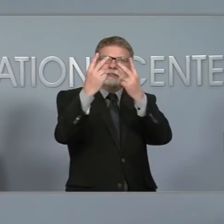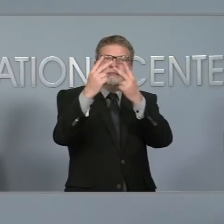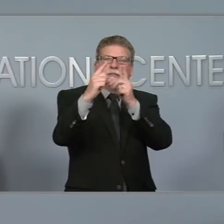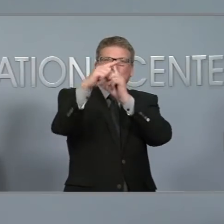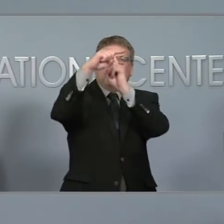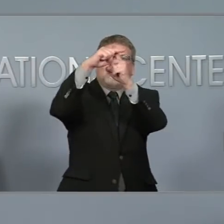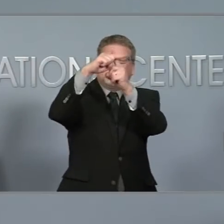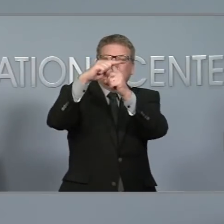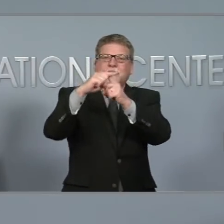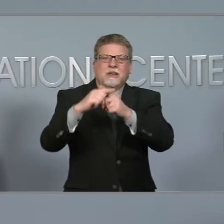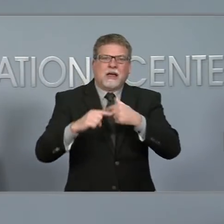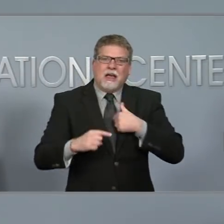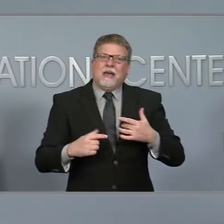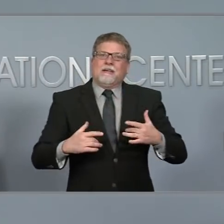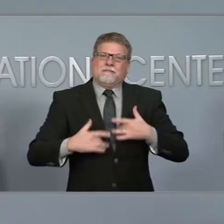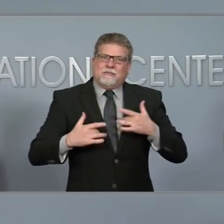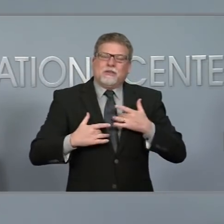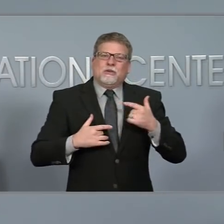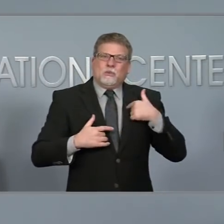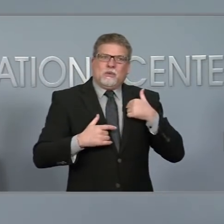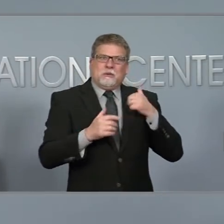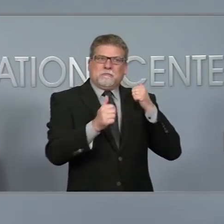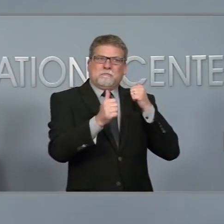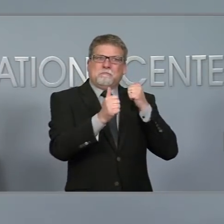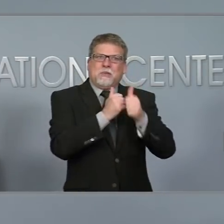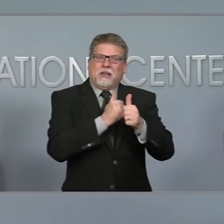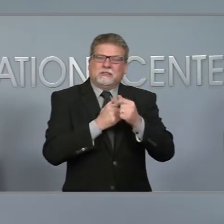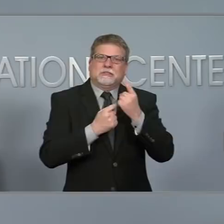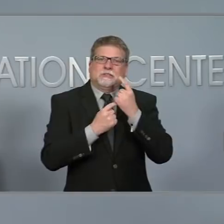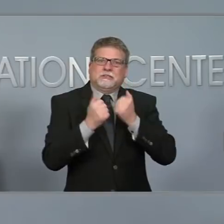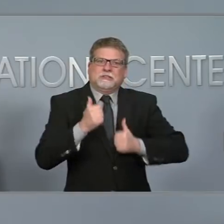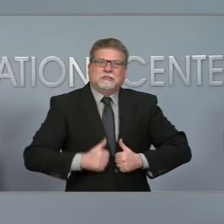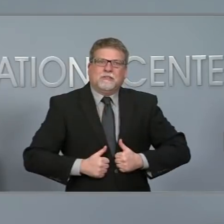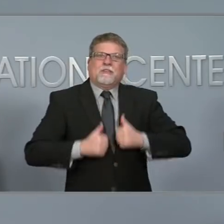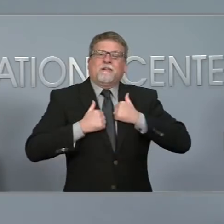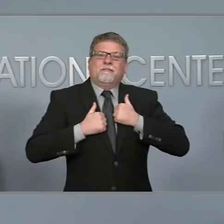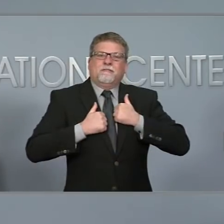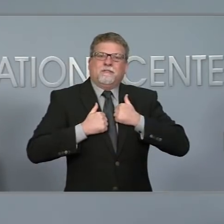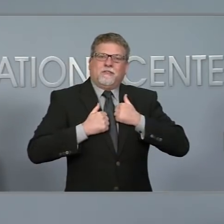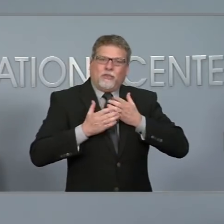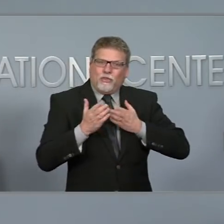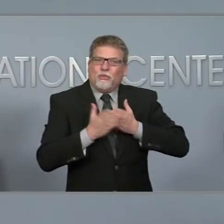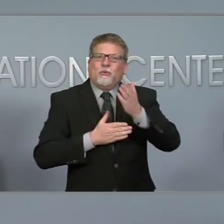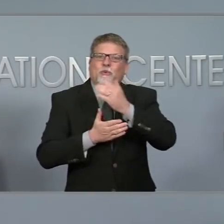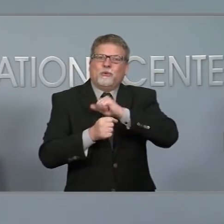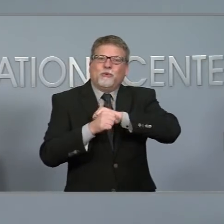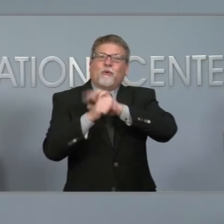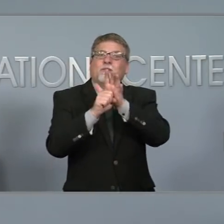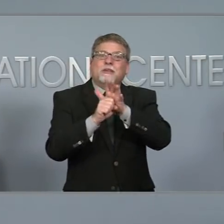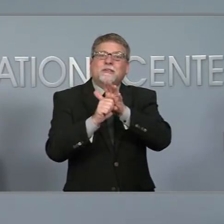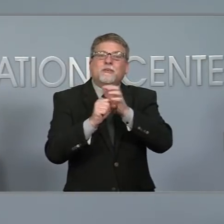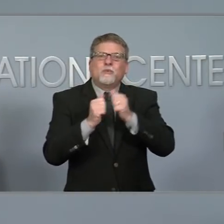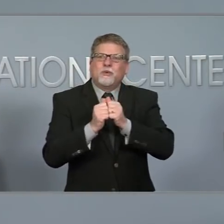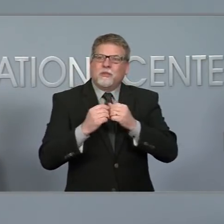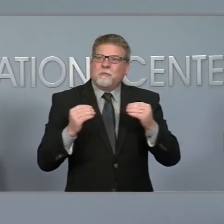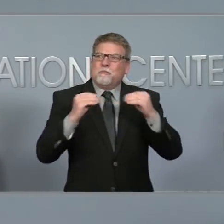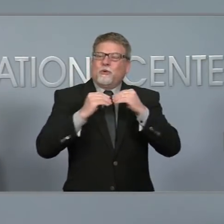al continuar descifrando las telarañas de este virus y trabaja con más personas vacunadas nuestros ojos miran